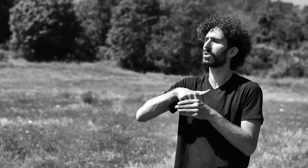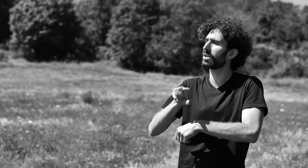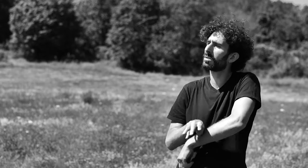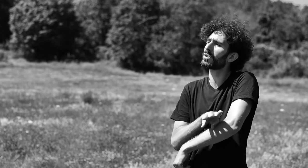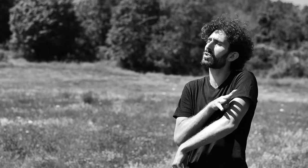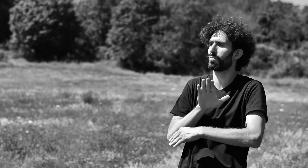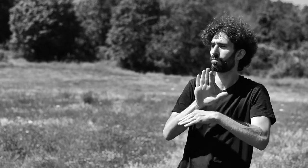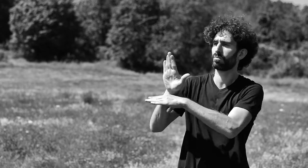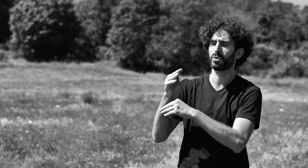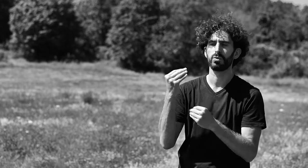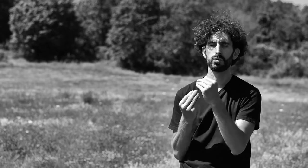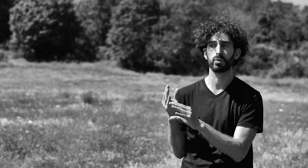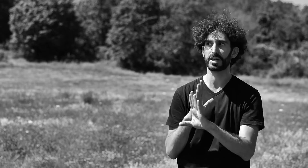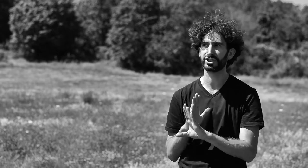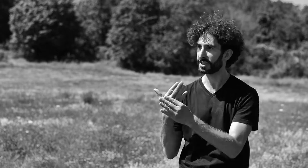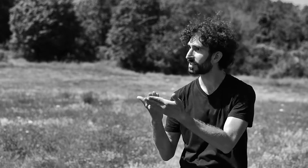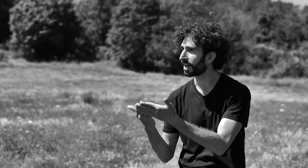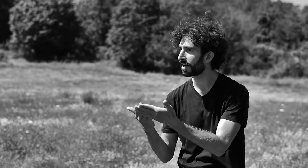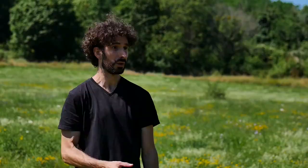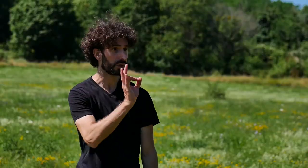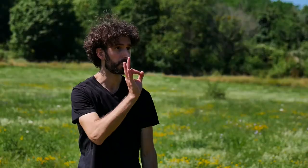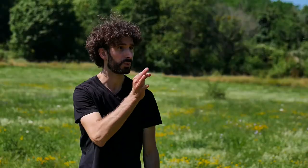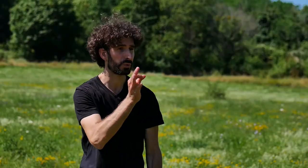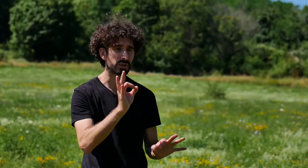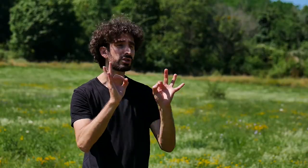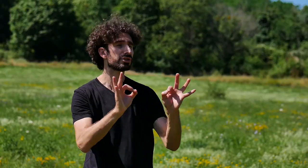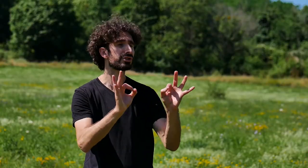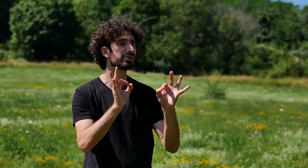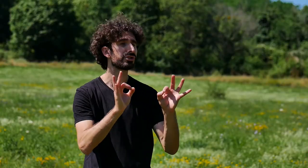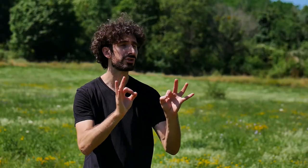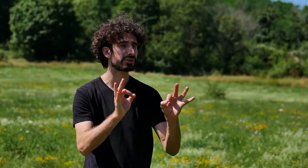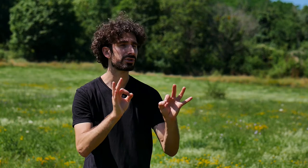de montrer ou cacher ses émotions. C'est ça ? Oui, très juste.